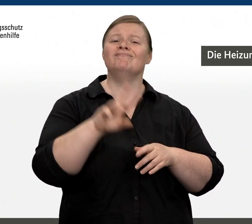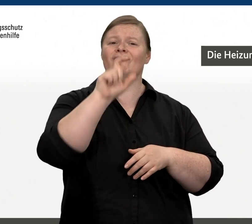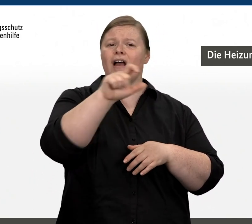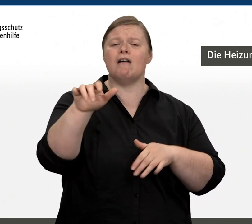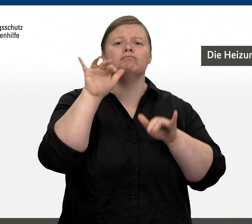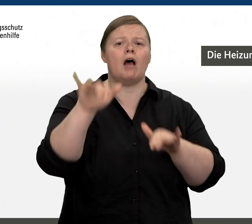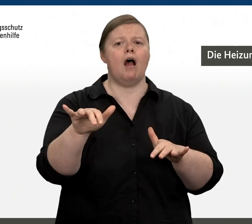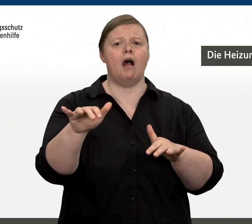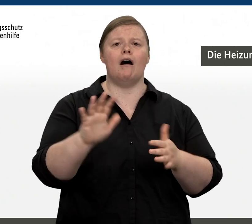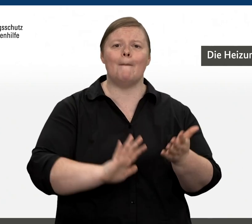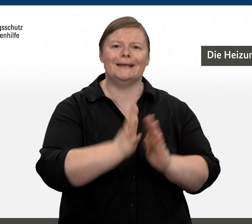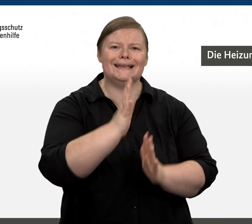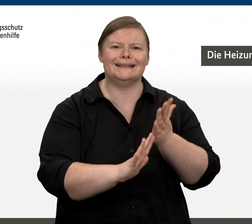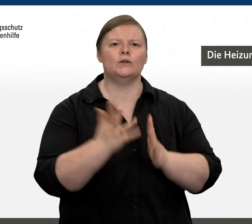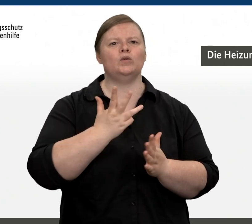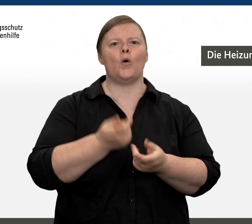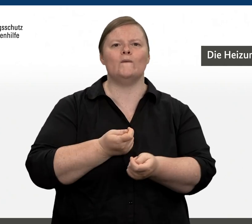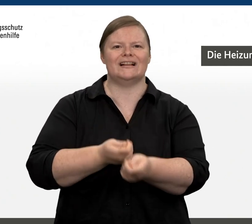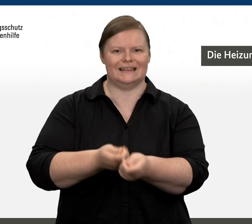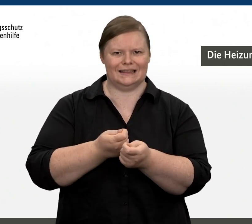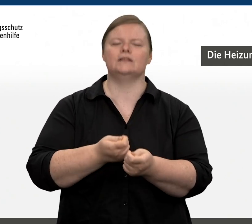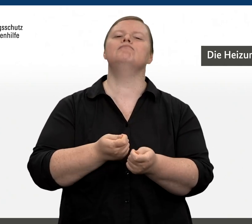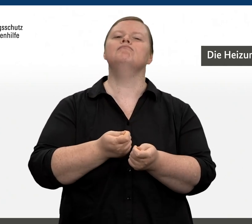Wer einen Kamin oder Ofen hat,